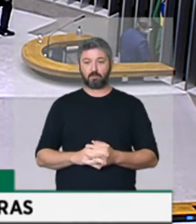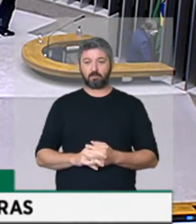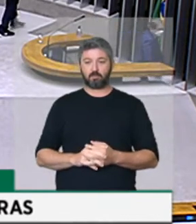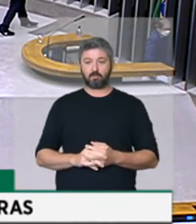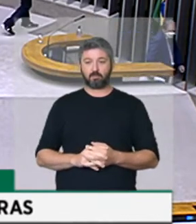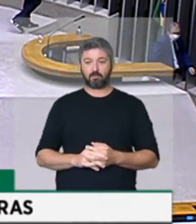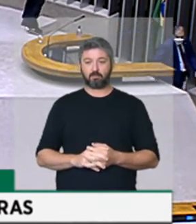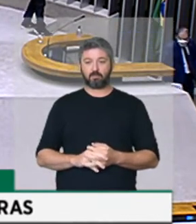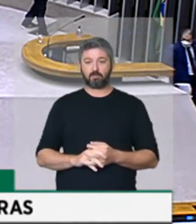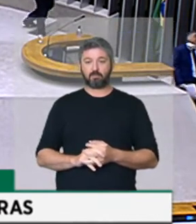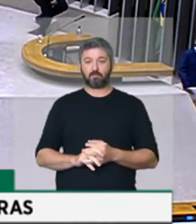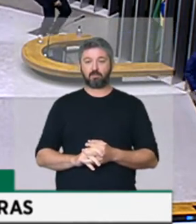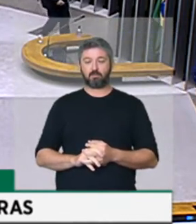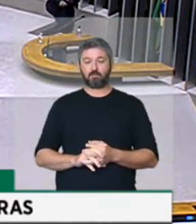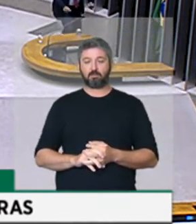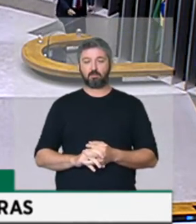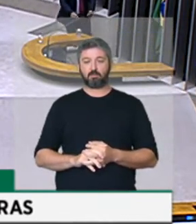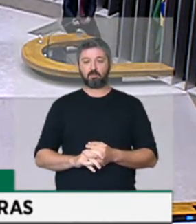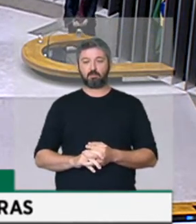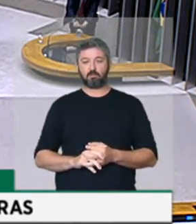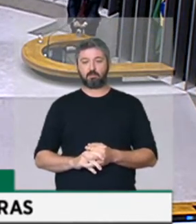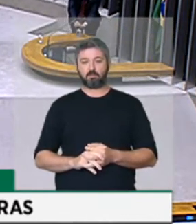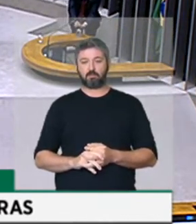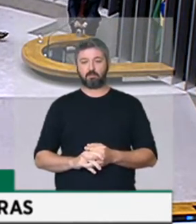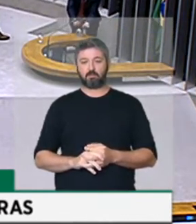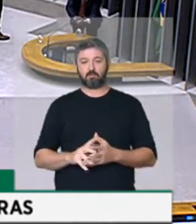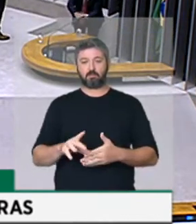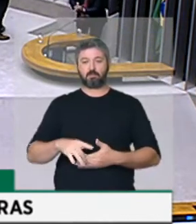CONSUMIDORES, DOS INVESTIDORES, E FAZENDO UM AVANÇO MUITO GRANDE. MUITO OBRIGADO, SENHOR PRESIDENTE,